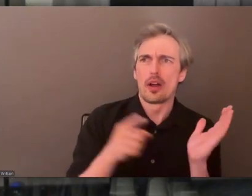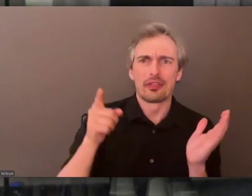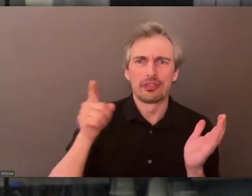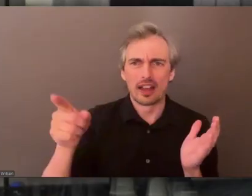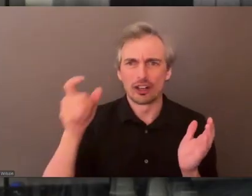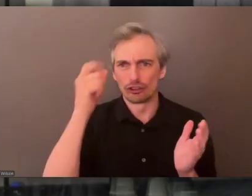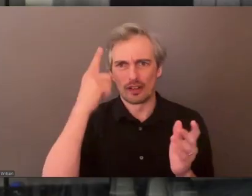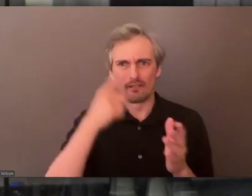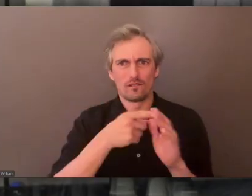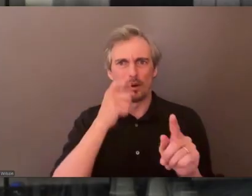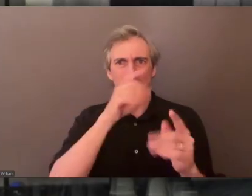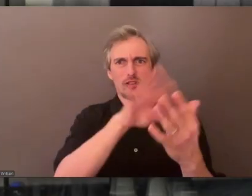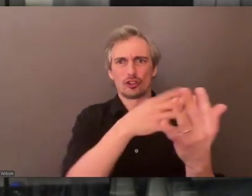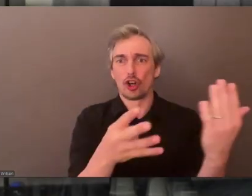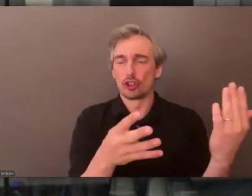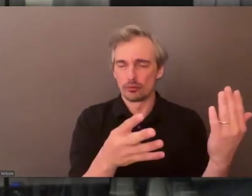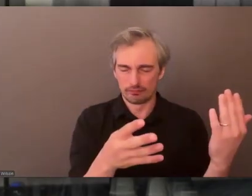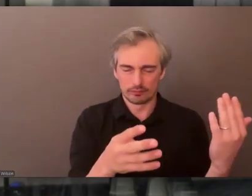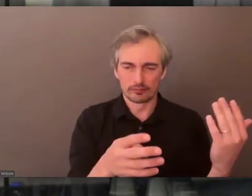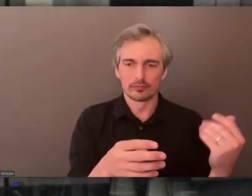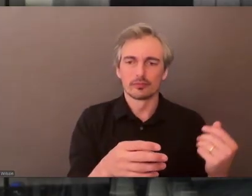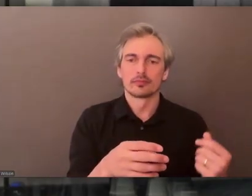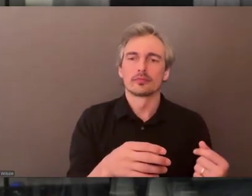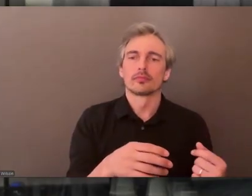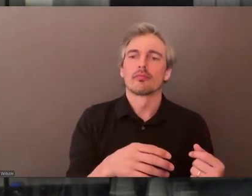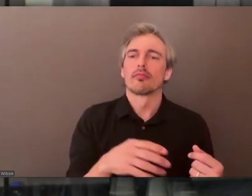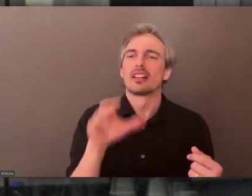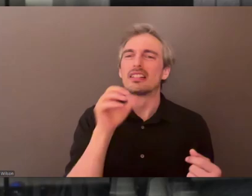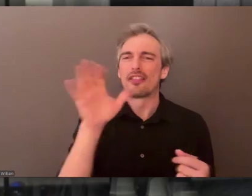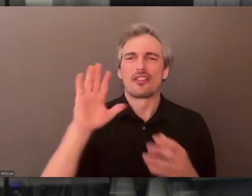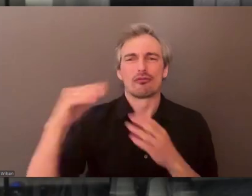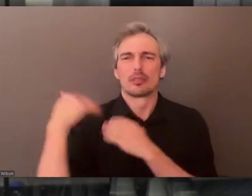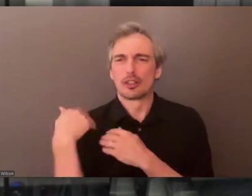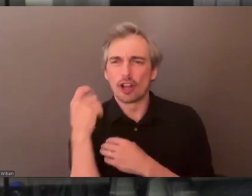そこでスト ーリ ーテリングが最終的にあなたの責任となるのです。